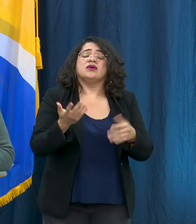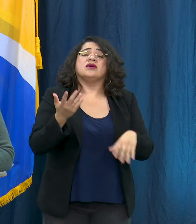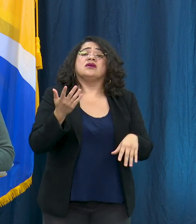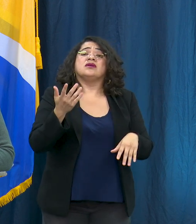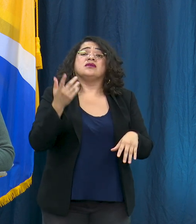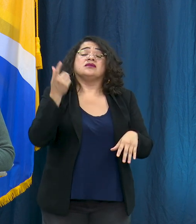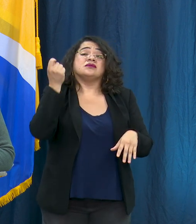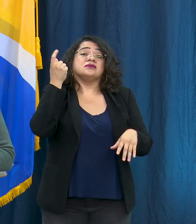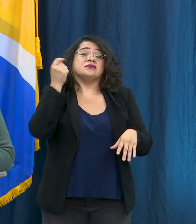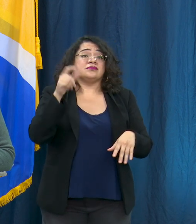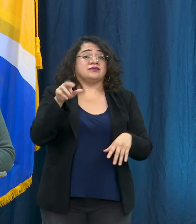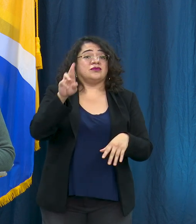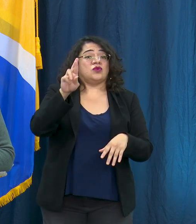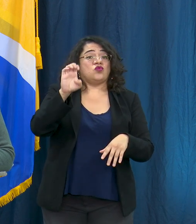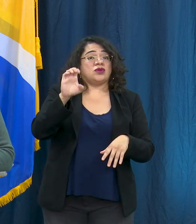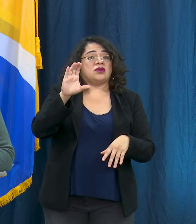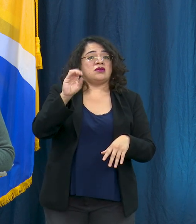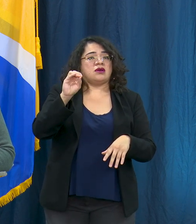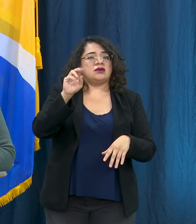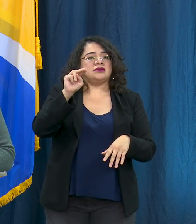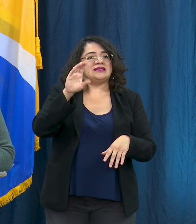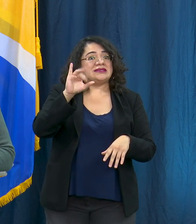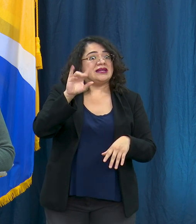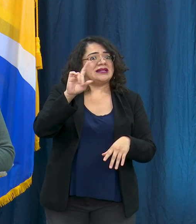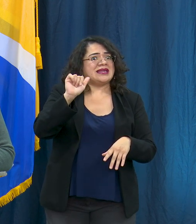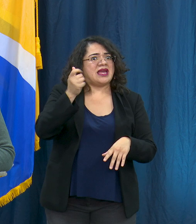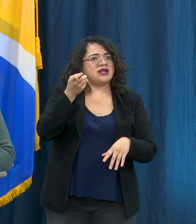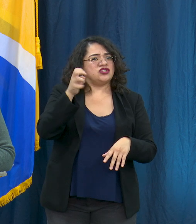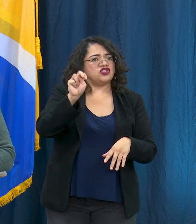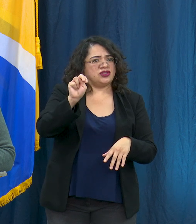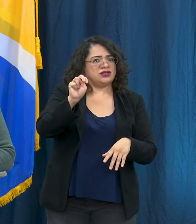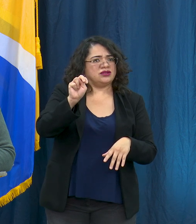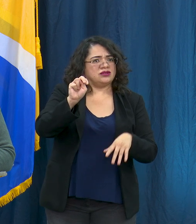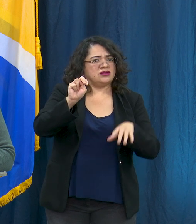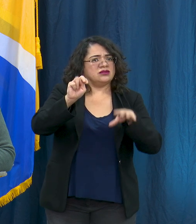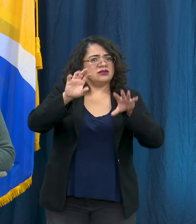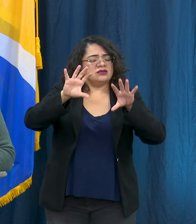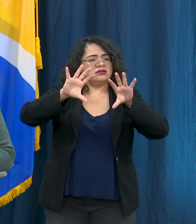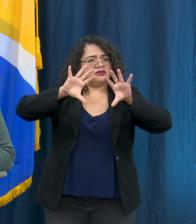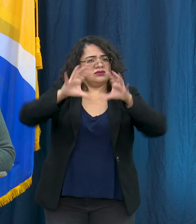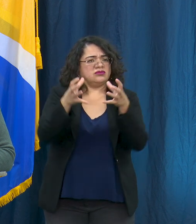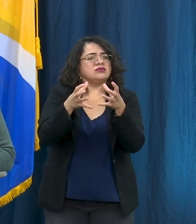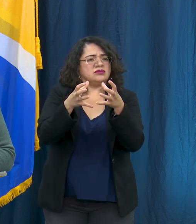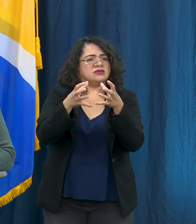reconciliation revisions in turnes amply ando UNF okay en la aqui aqui dad en la